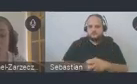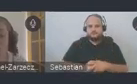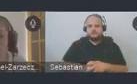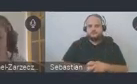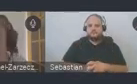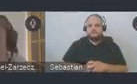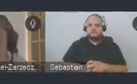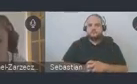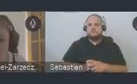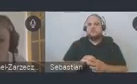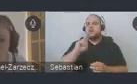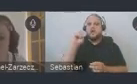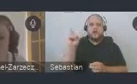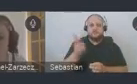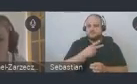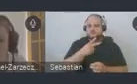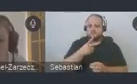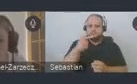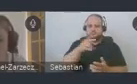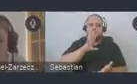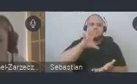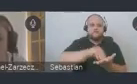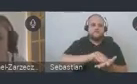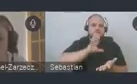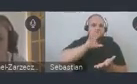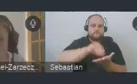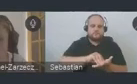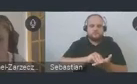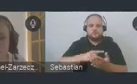"Po każdej czynności prowadzący prosi uczestników o jej powtórzenie".